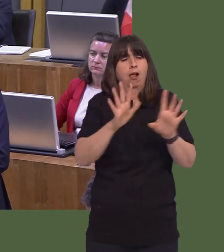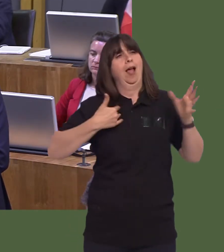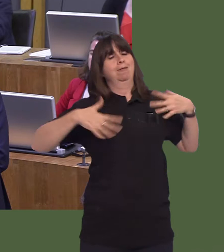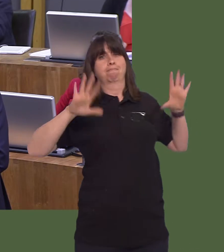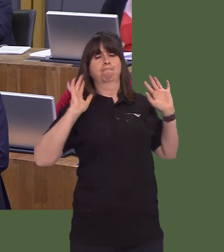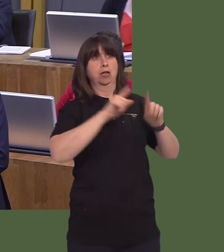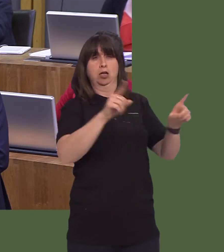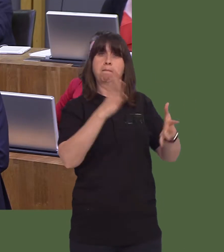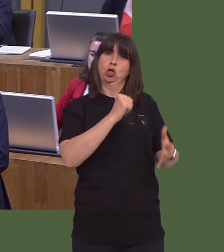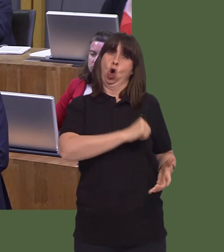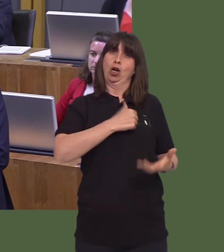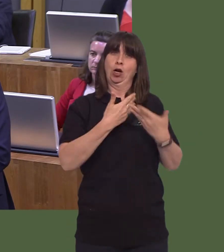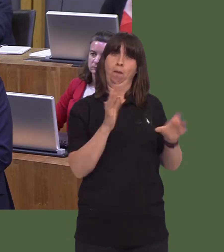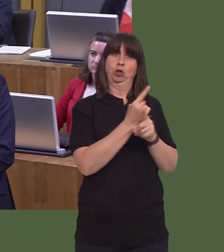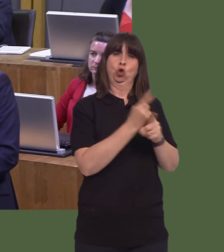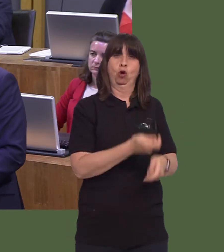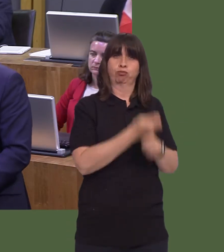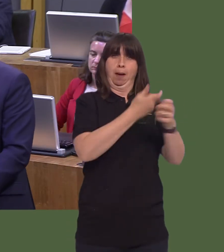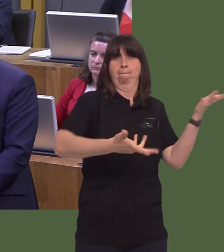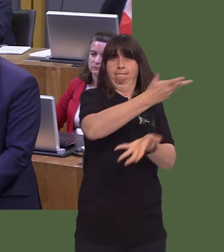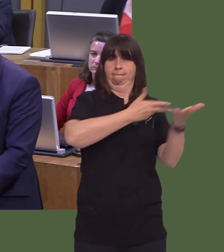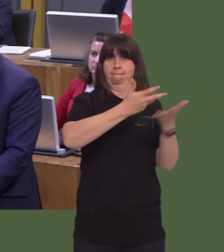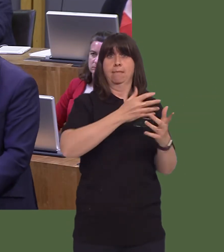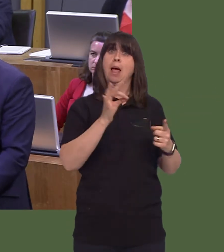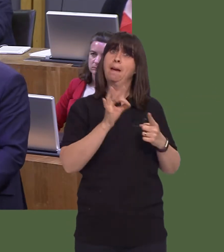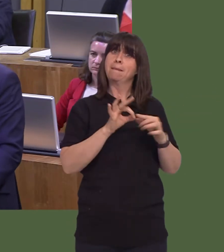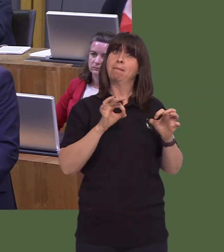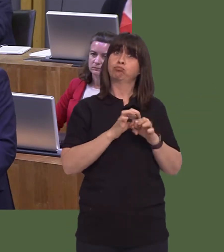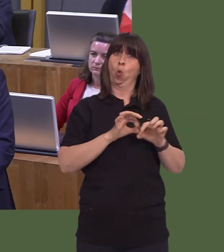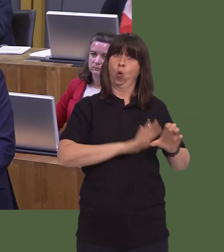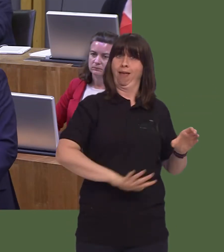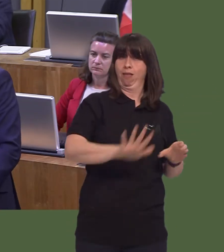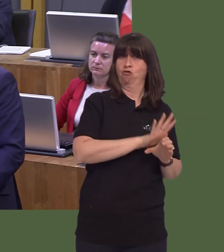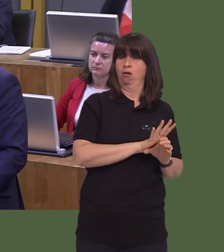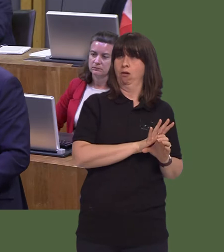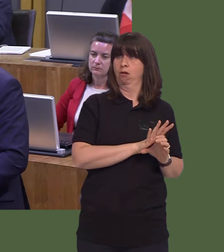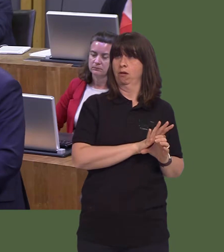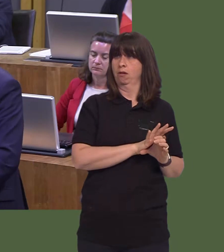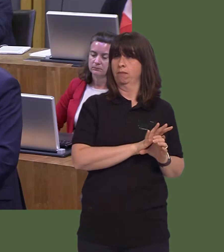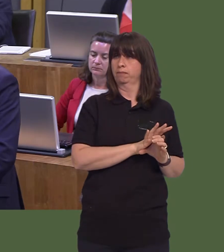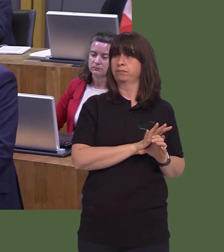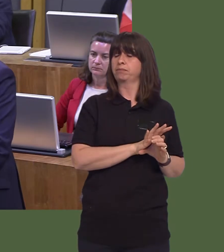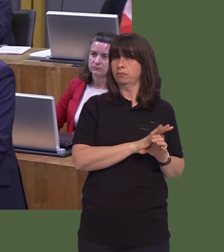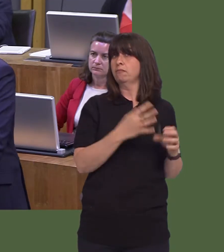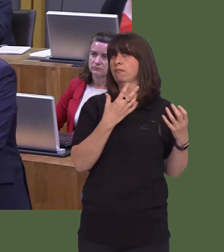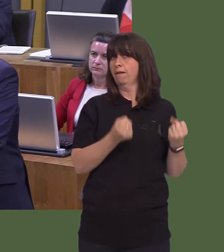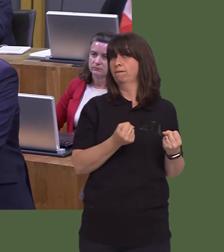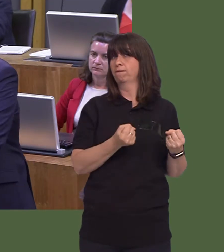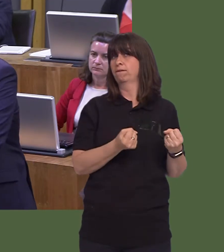Ynglyn ‚ sir Benfro, mae yna chwe meddyg teulu sydd yn cael eu hyfforddi yn ychwanegol